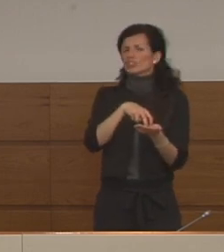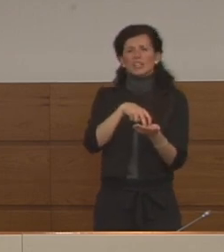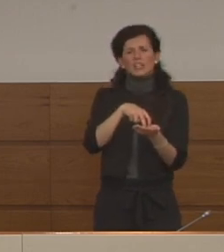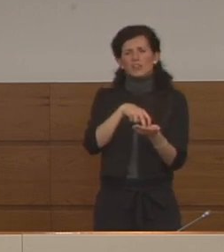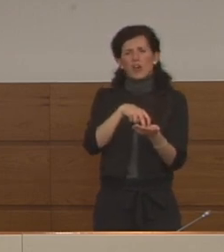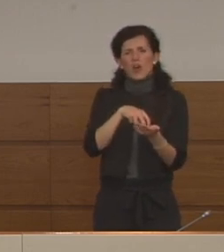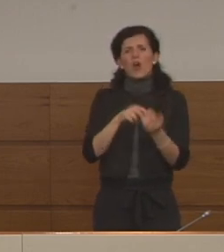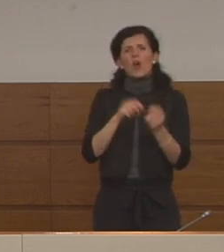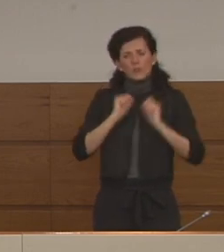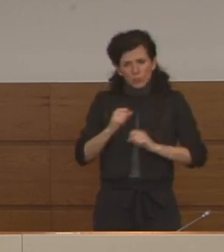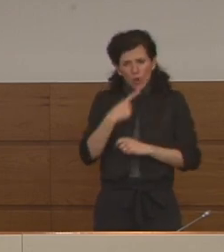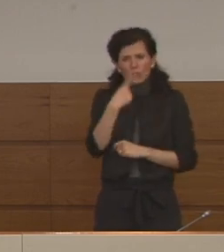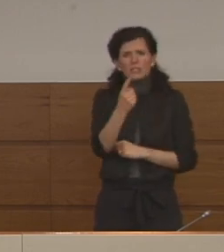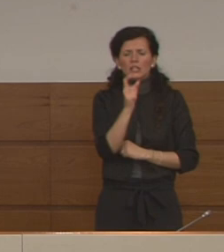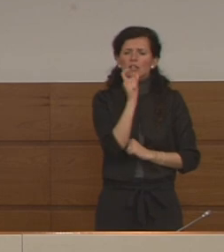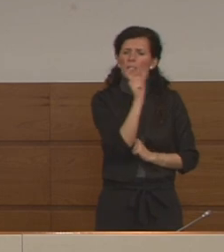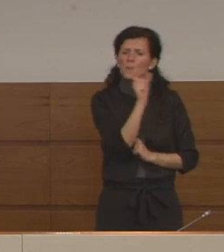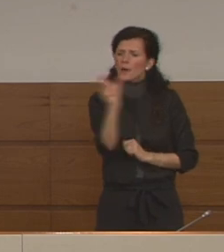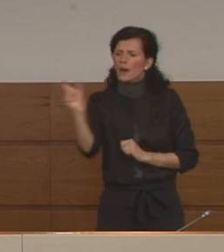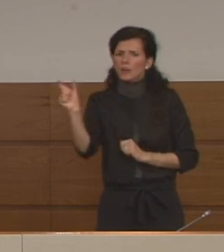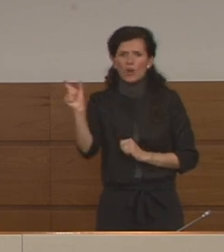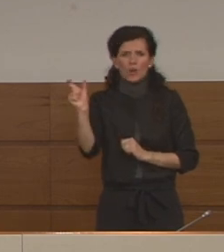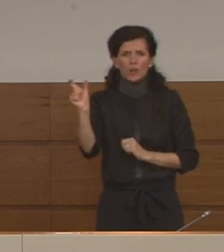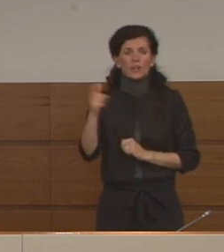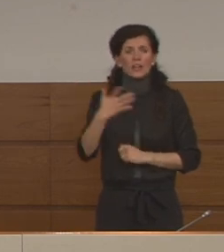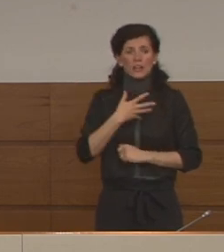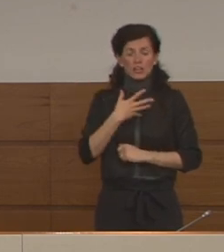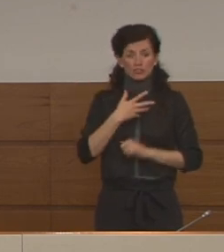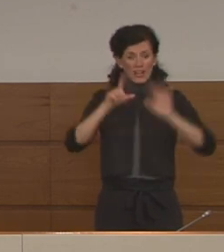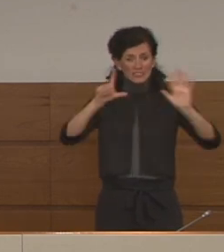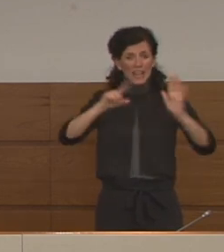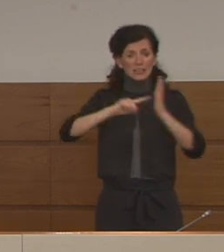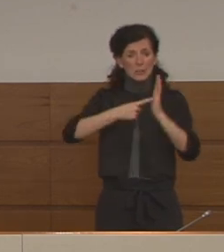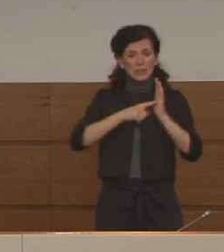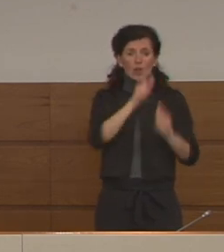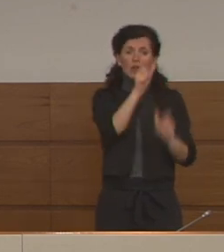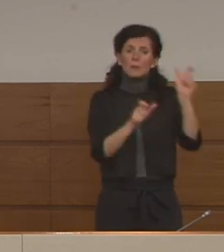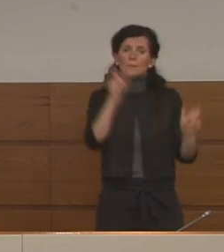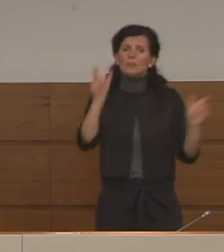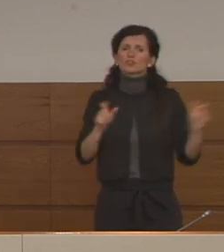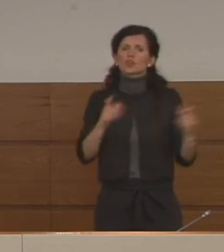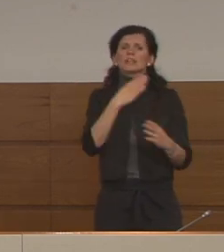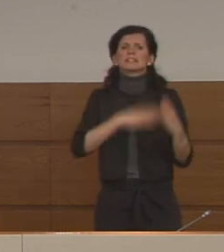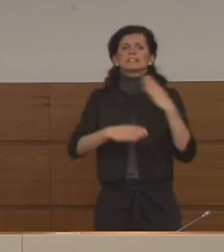Esistono sette milioni di persone con disabilità che hanno una costellazione